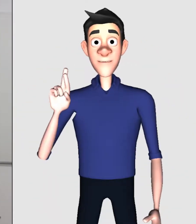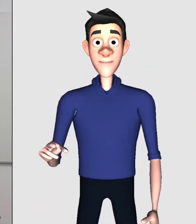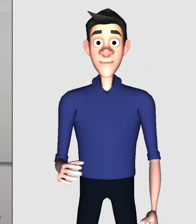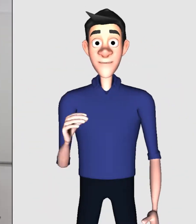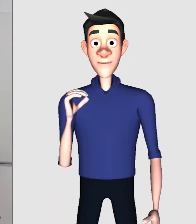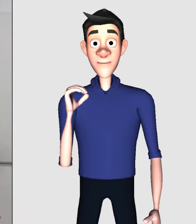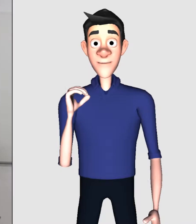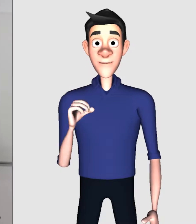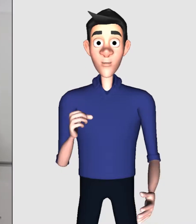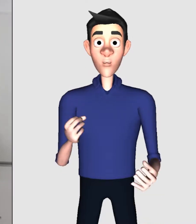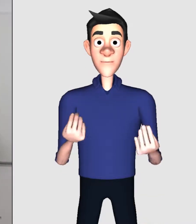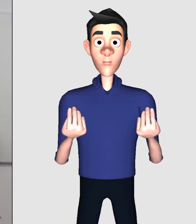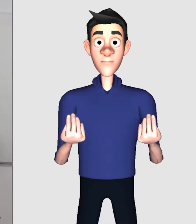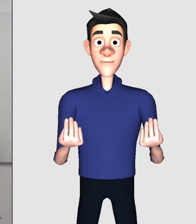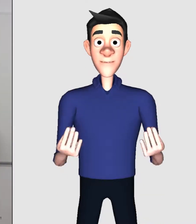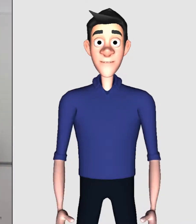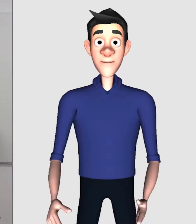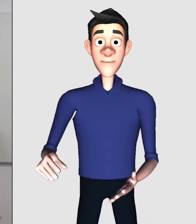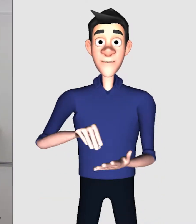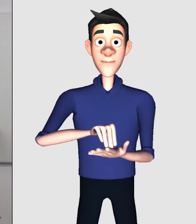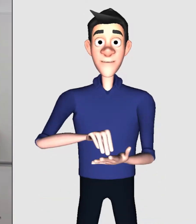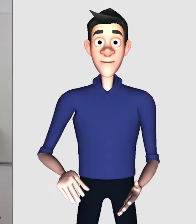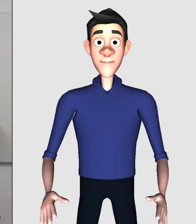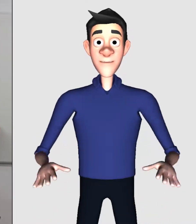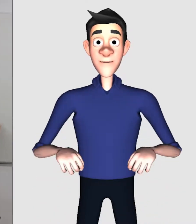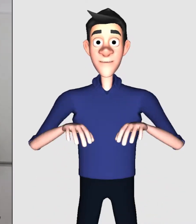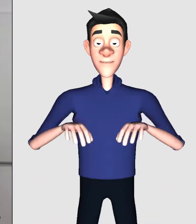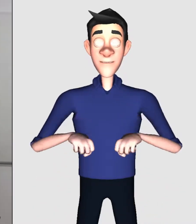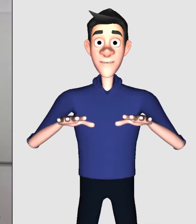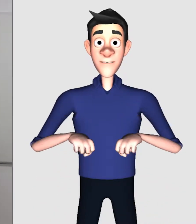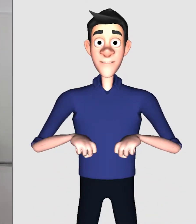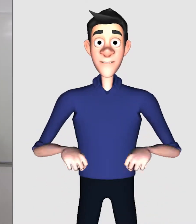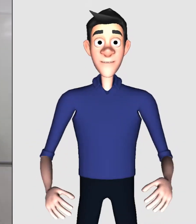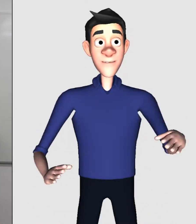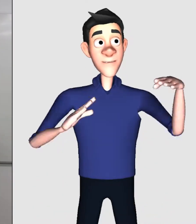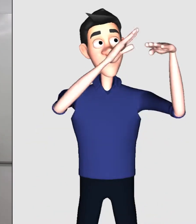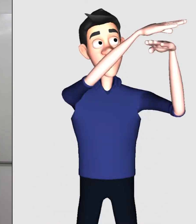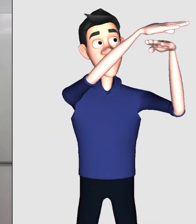Vamos ter aqui a deformação estática causada por essa massa aqui